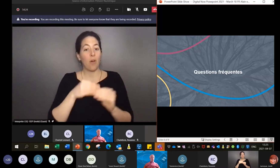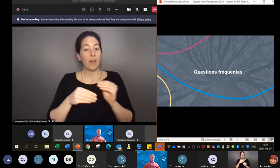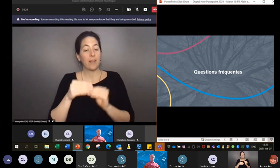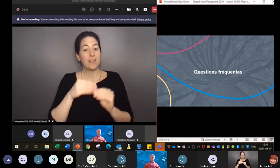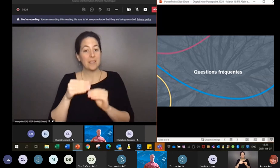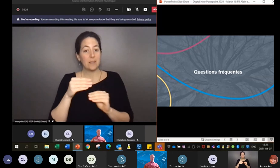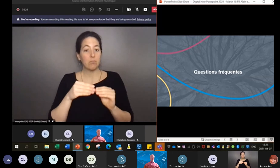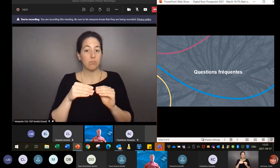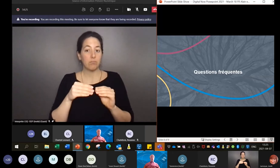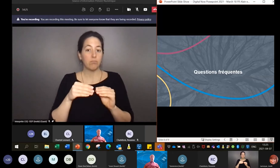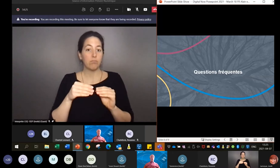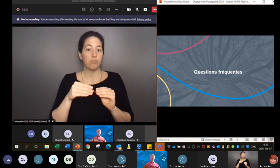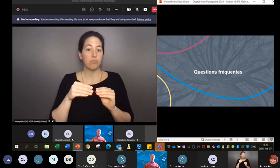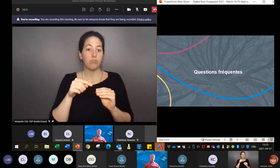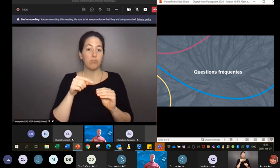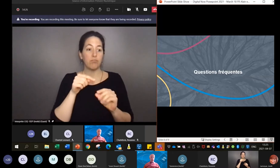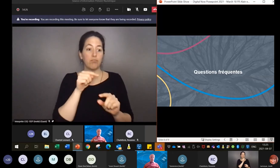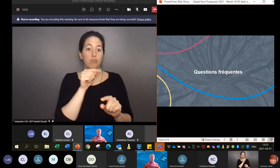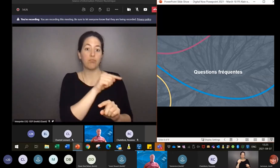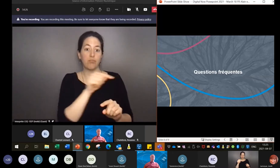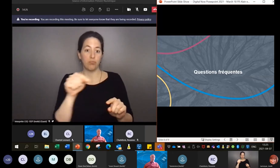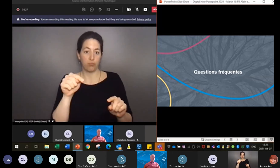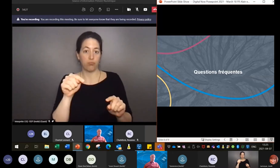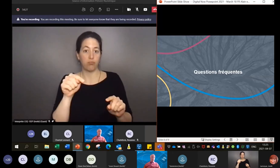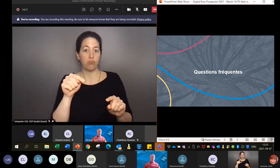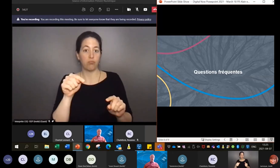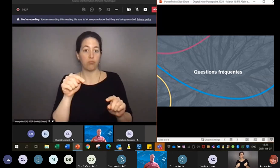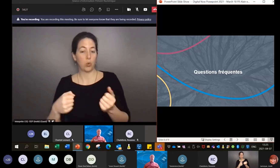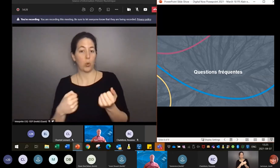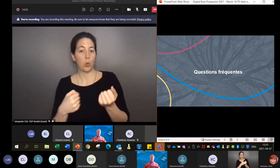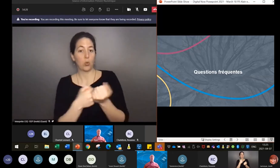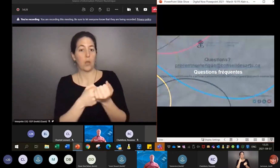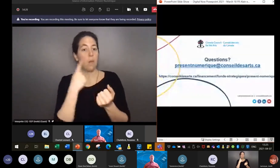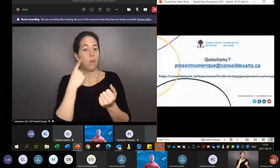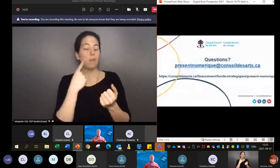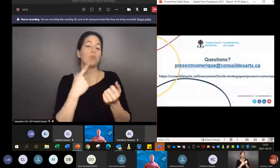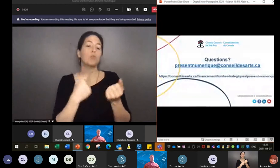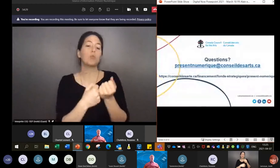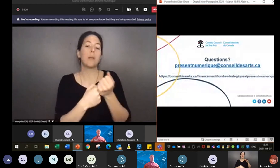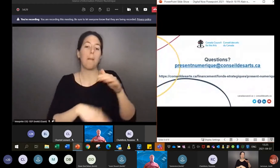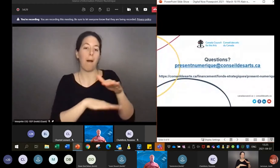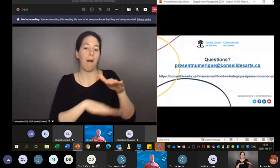soutenus au fonctionnement, donc le soutien de base.